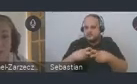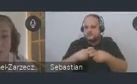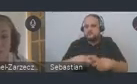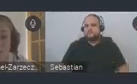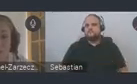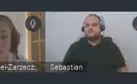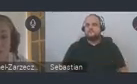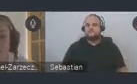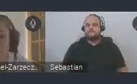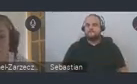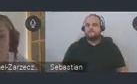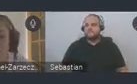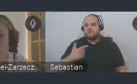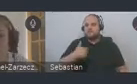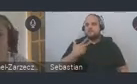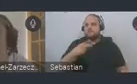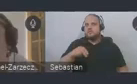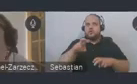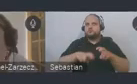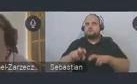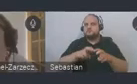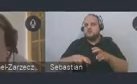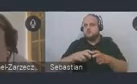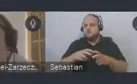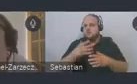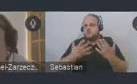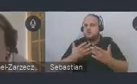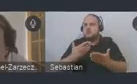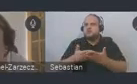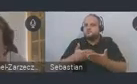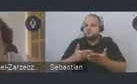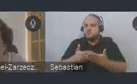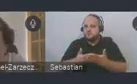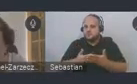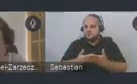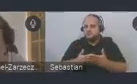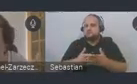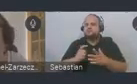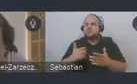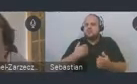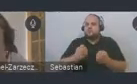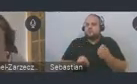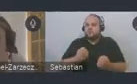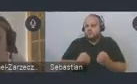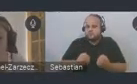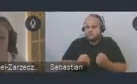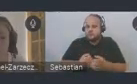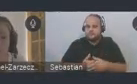"Dotychczas nie korzystałe/am z komputera, ponieważ..." Czyli co mi utrudniało, czego mi brakowało?